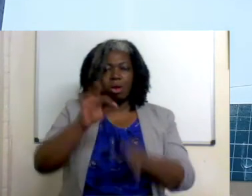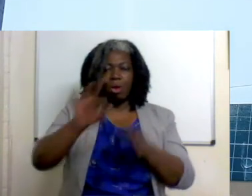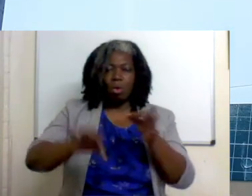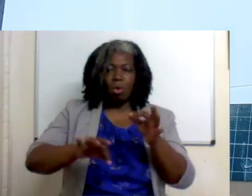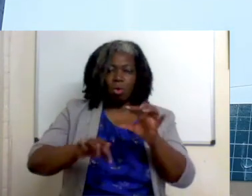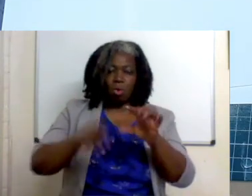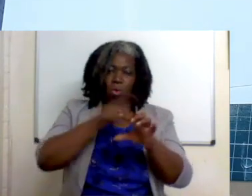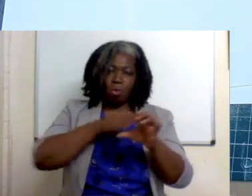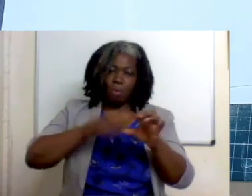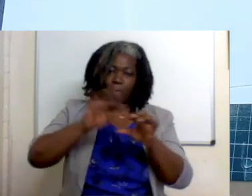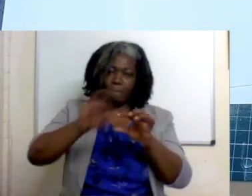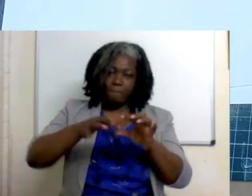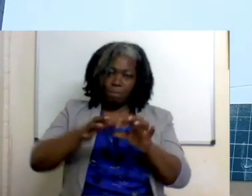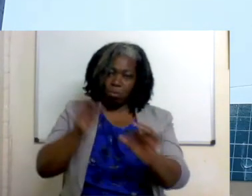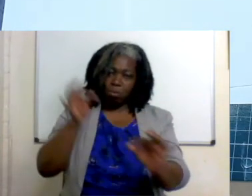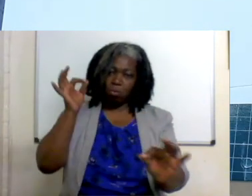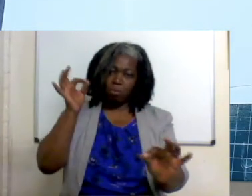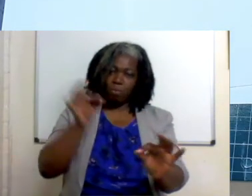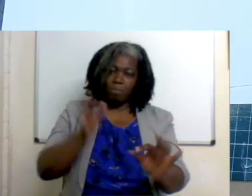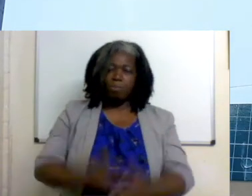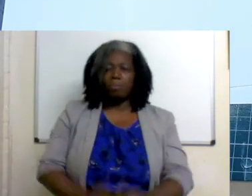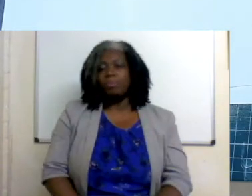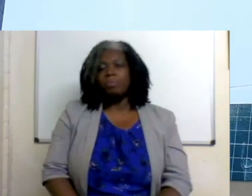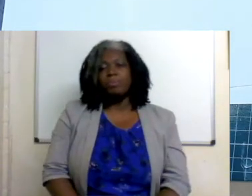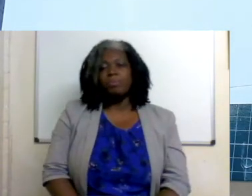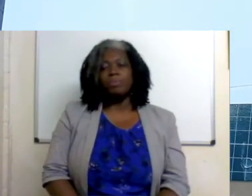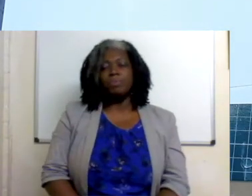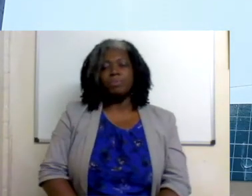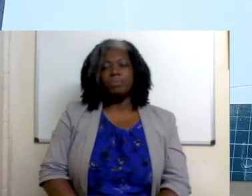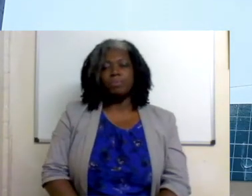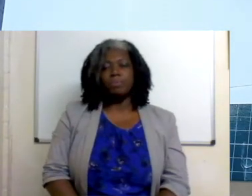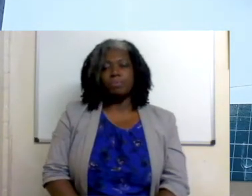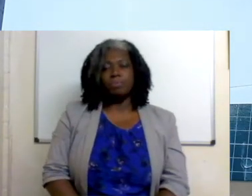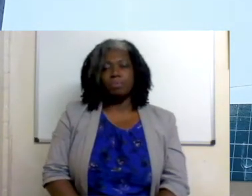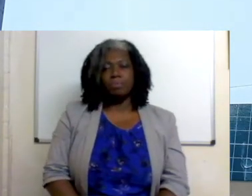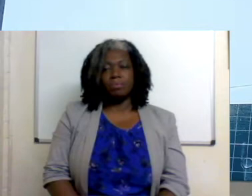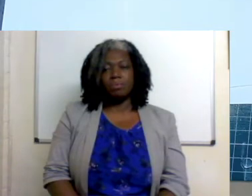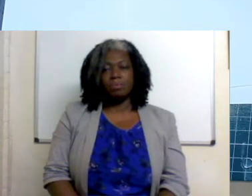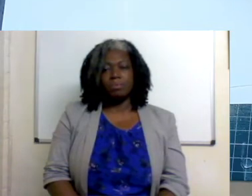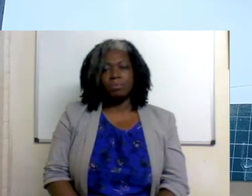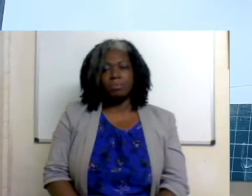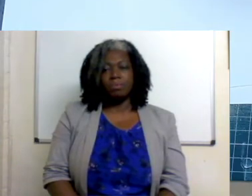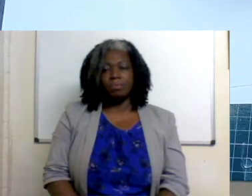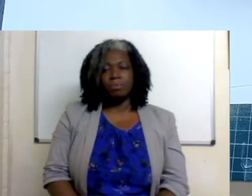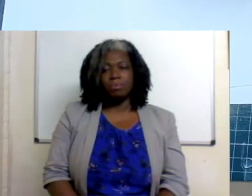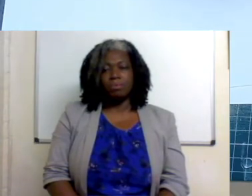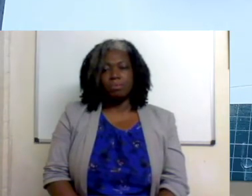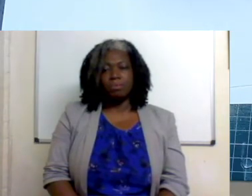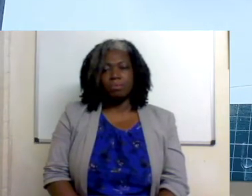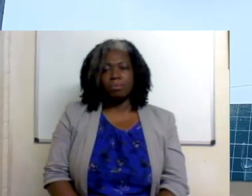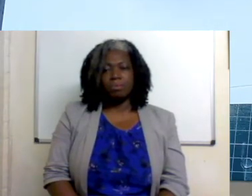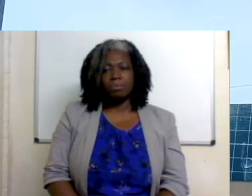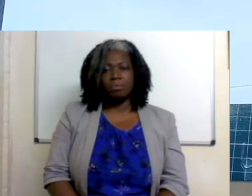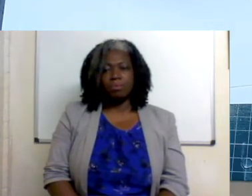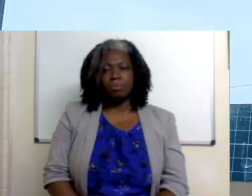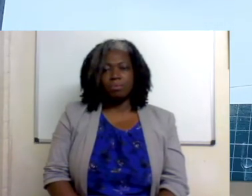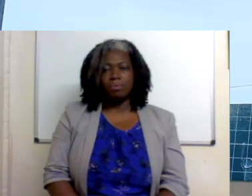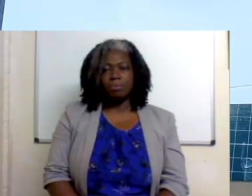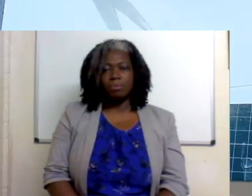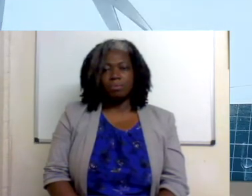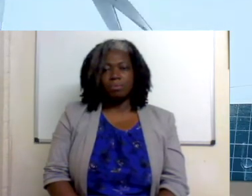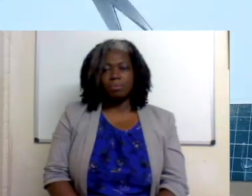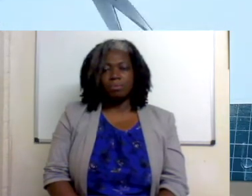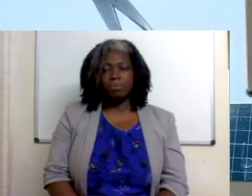provlect naskrz, takhle, a utahnout. Dobre.